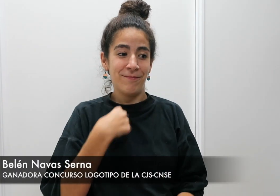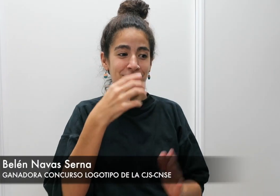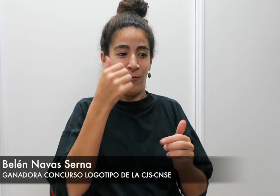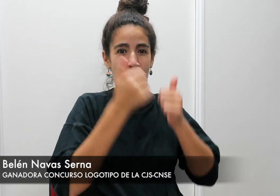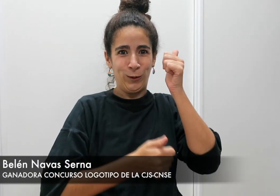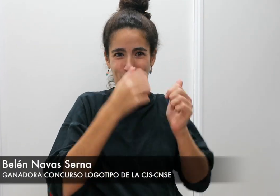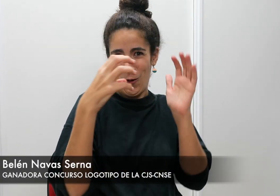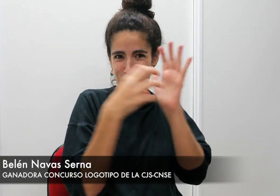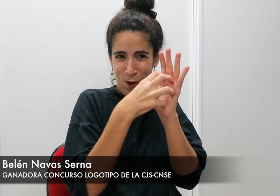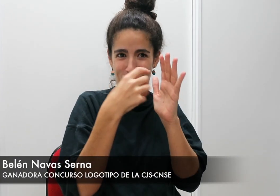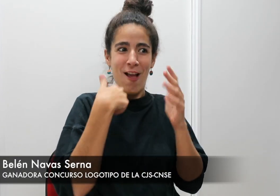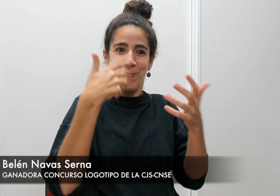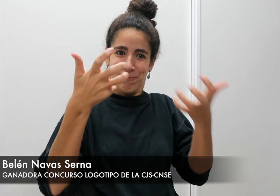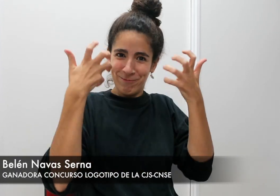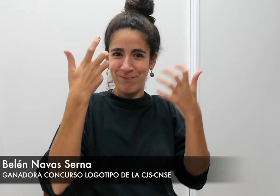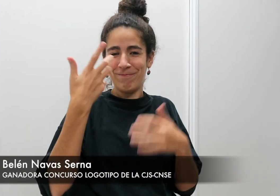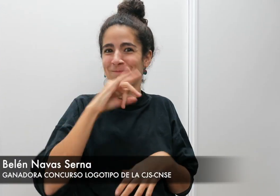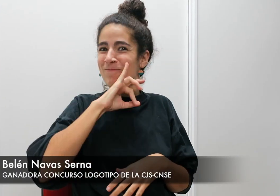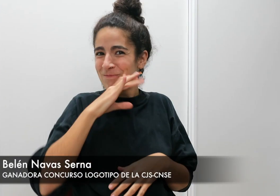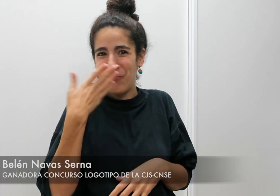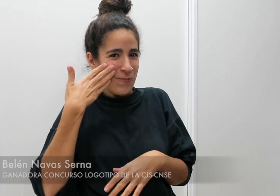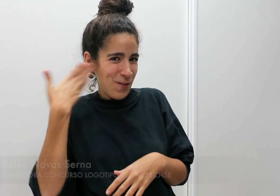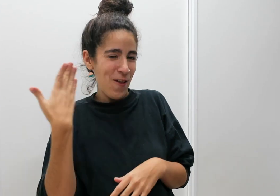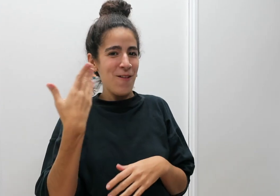Estoy muy contenta y orgullosa de haber ganado el concurso del nuevo logo de la CJS-CNSE, ya que